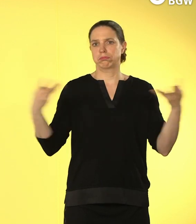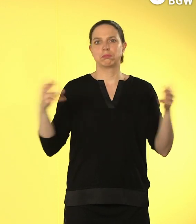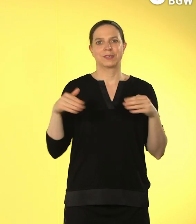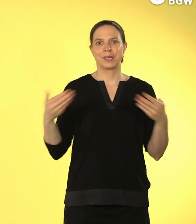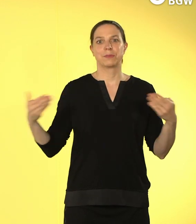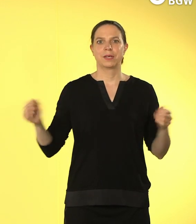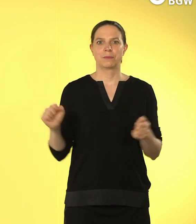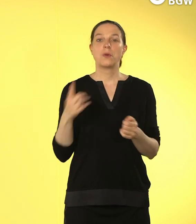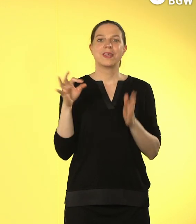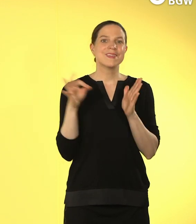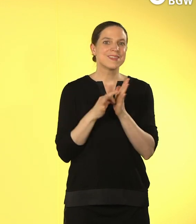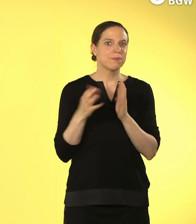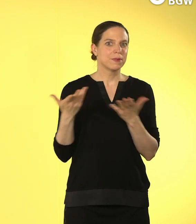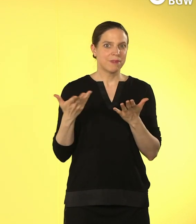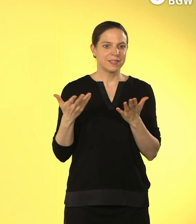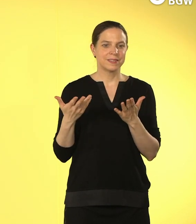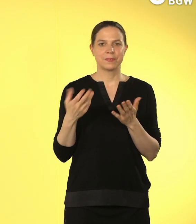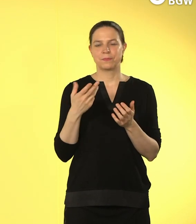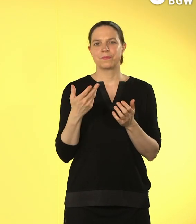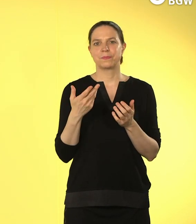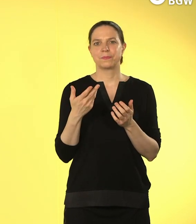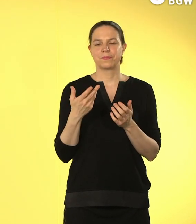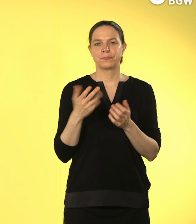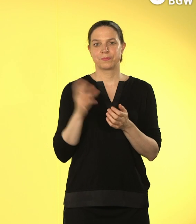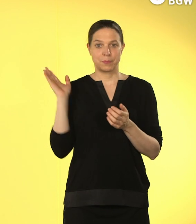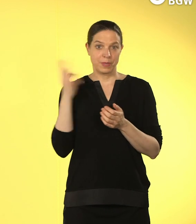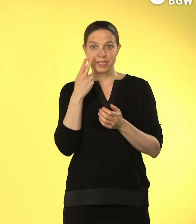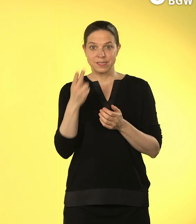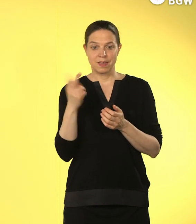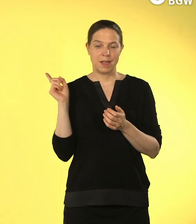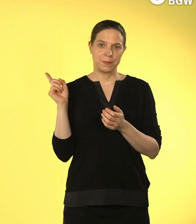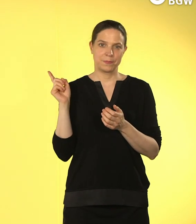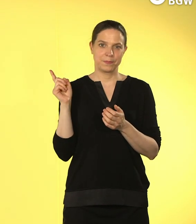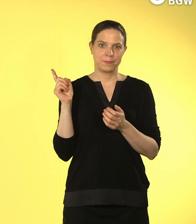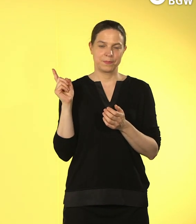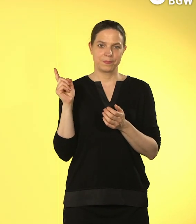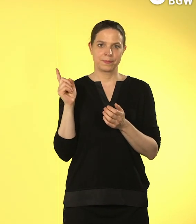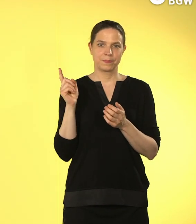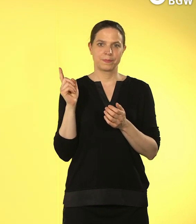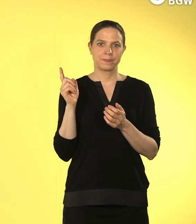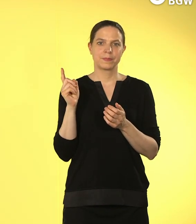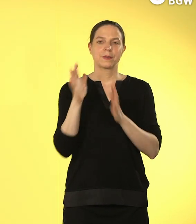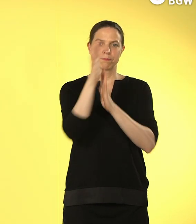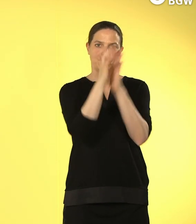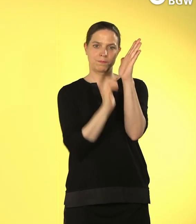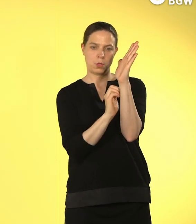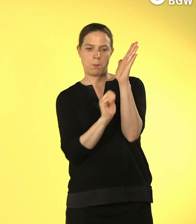Einen Tipp, den man geben kann, ist, dass so eine Stulpe umgeschlagen wird.